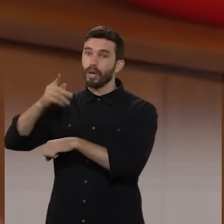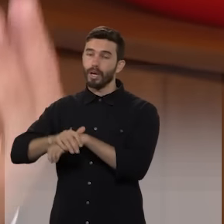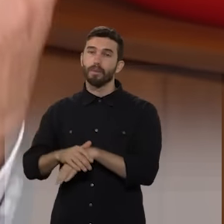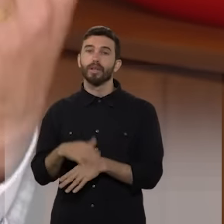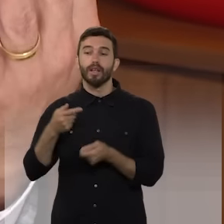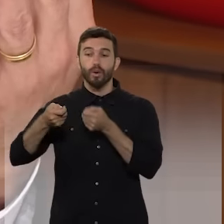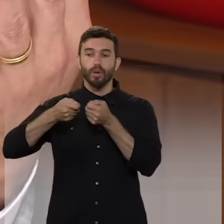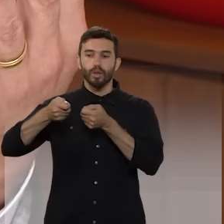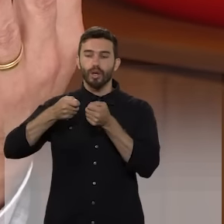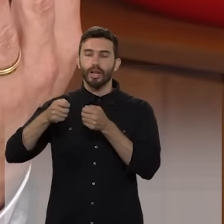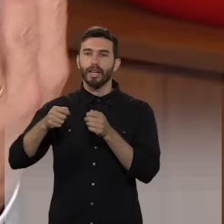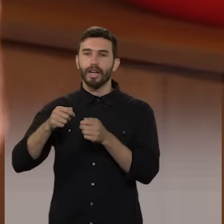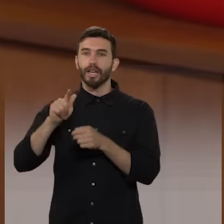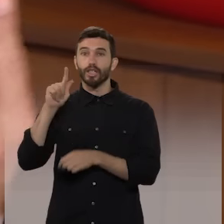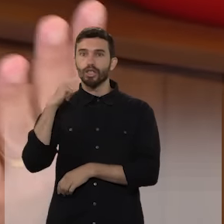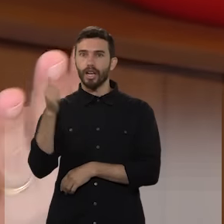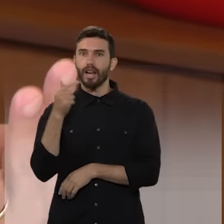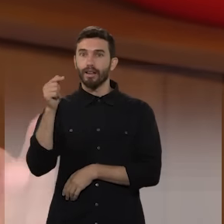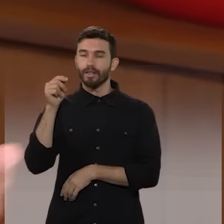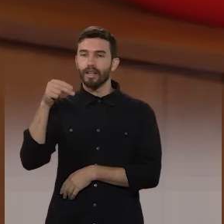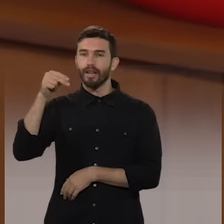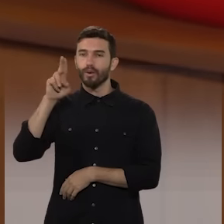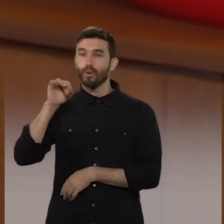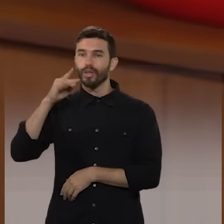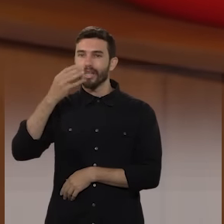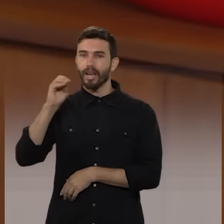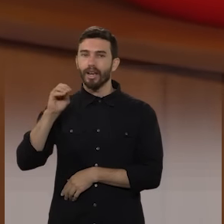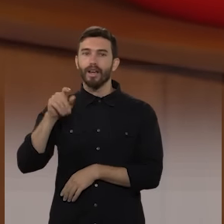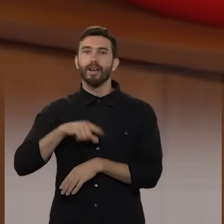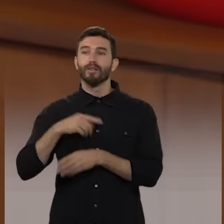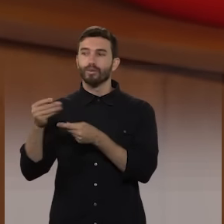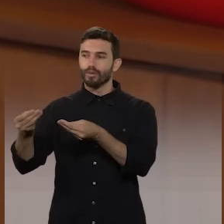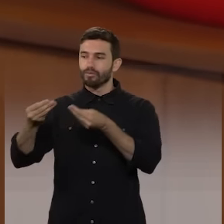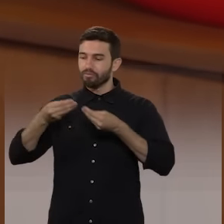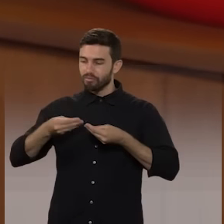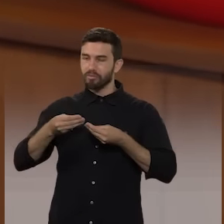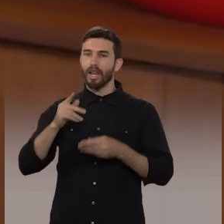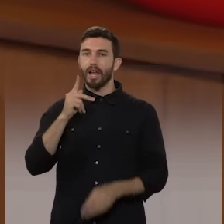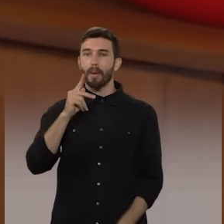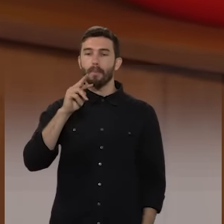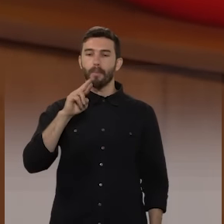a nossa quarta vez que nós ganhamos consecutivo o Pró-Ética. Então, é uma premiação quanto a nossa